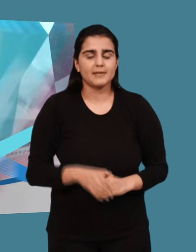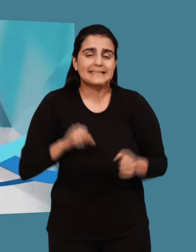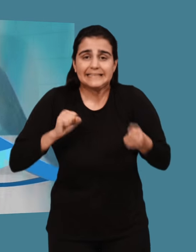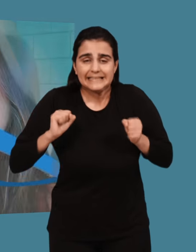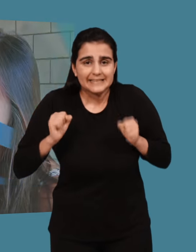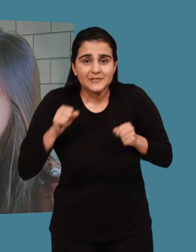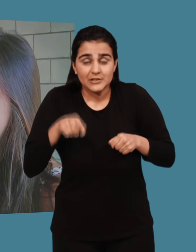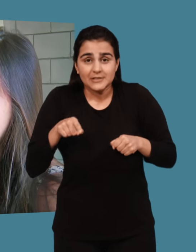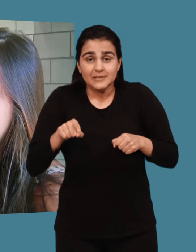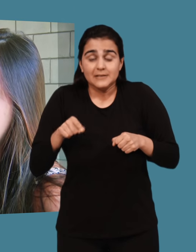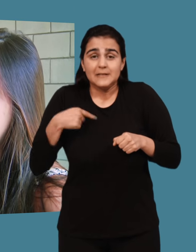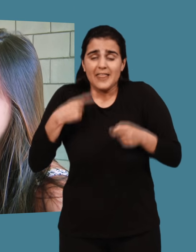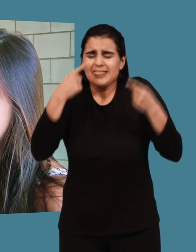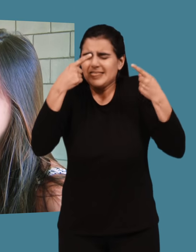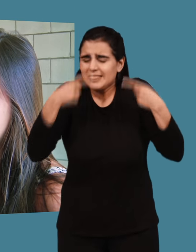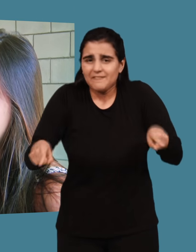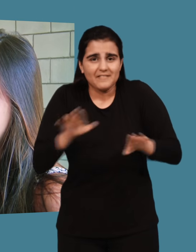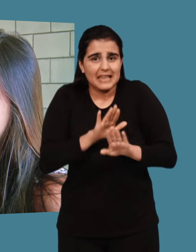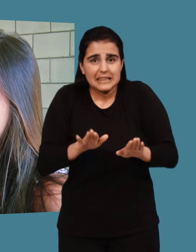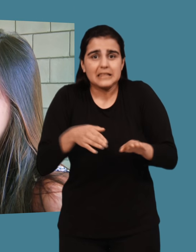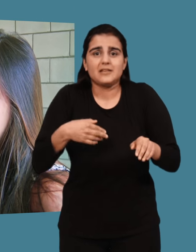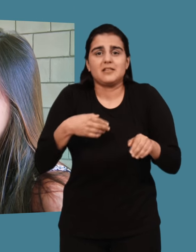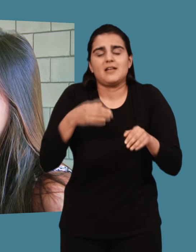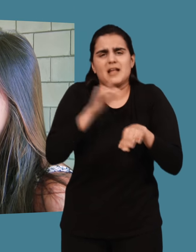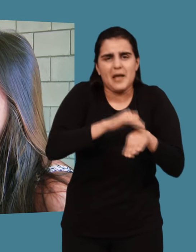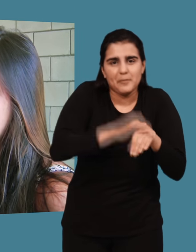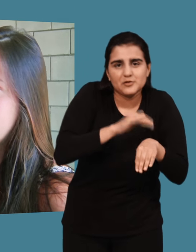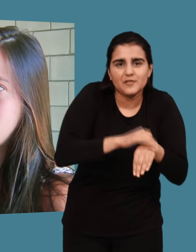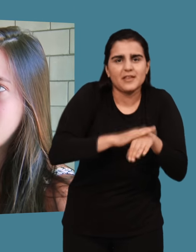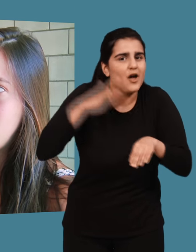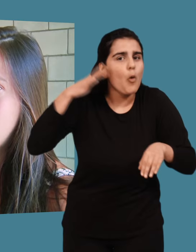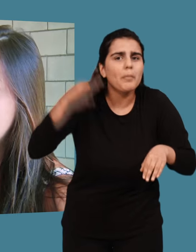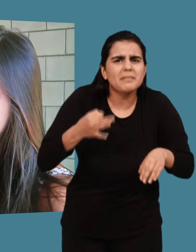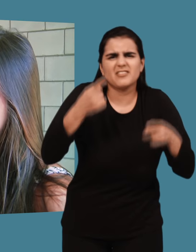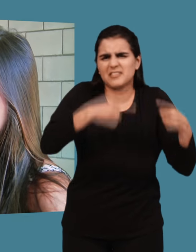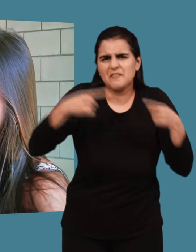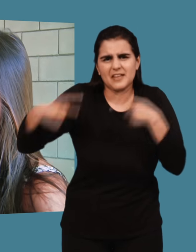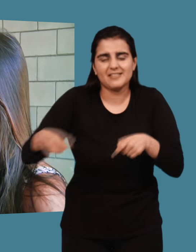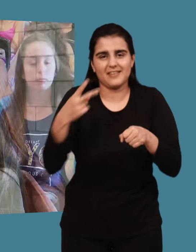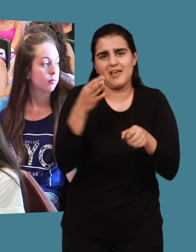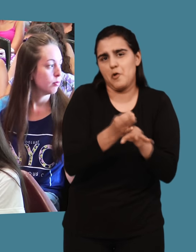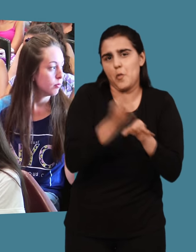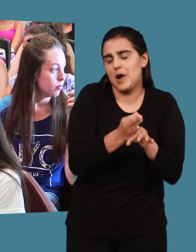Un poco nerviosa, porque es muy diferente con respecto a la responsabilidad, el cumplimiento, y todo eso que en la escuela